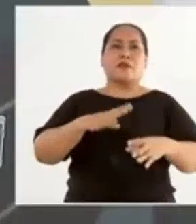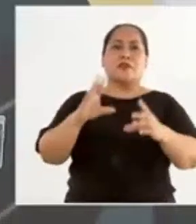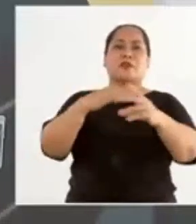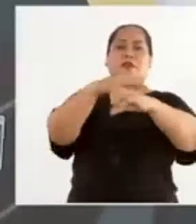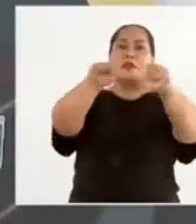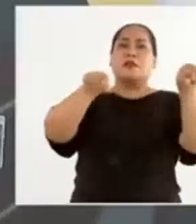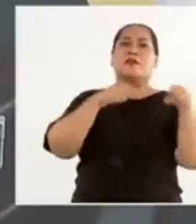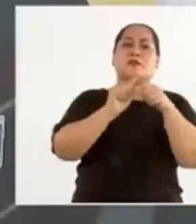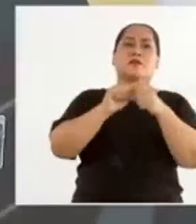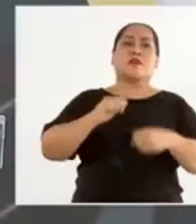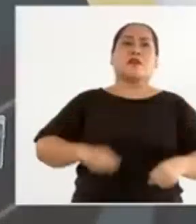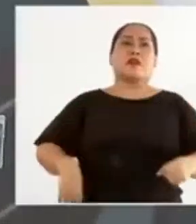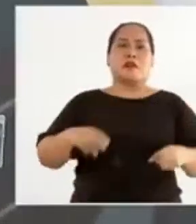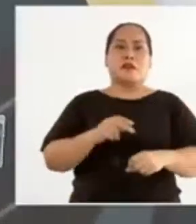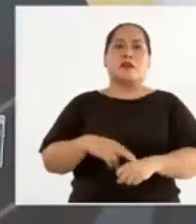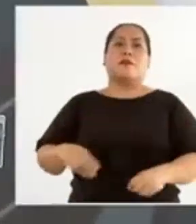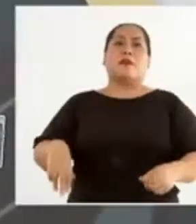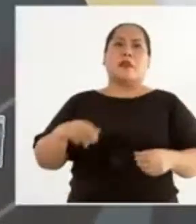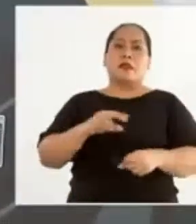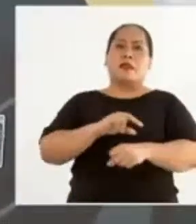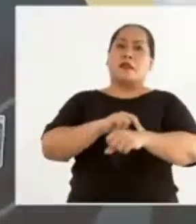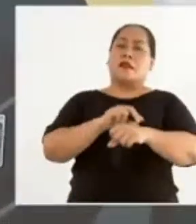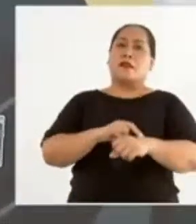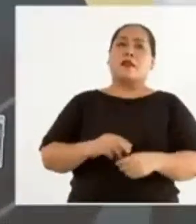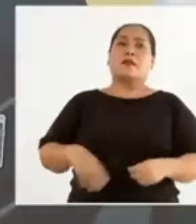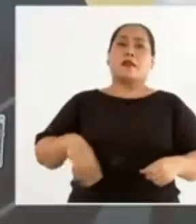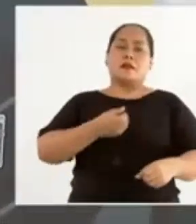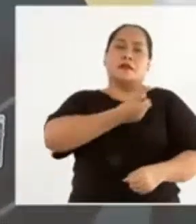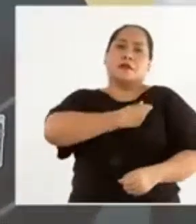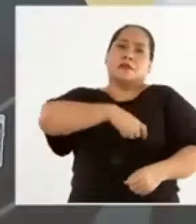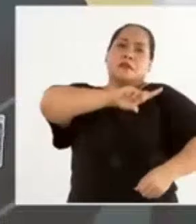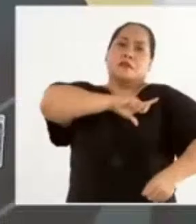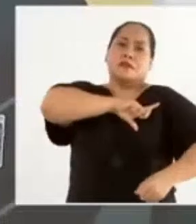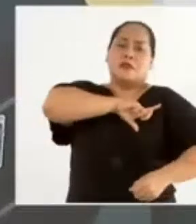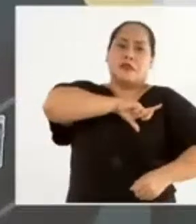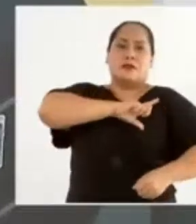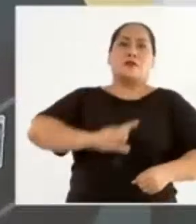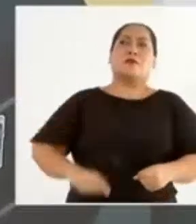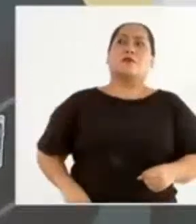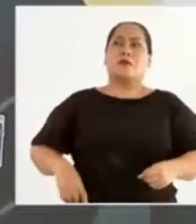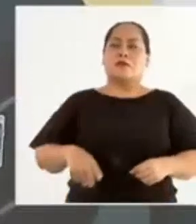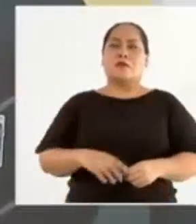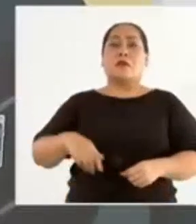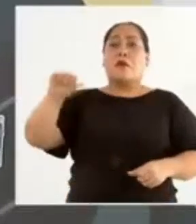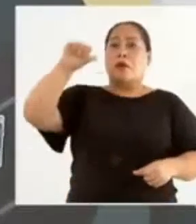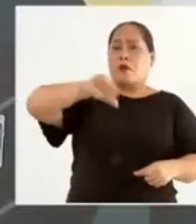hay avances. Estamos aquí reunidos porque el día de hoy inauguramos el área de hemodiálisis del